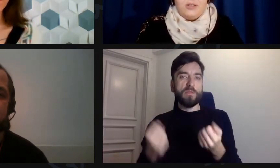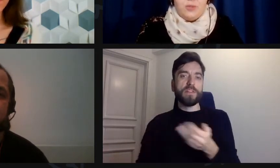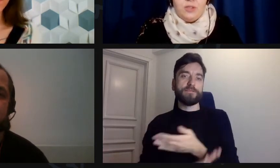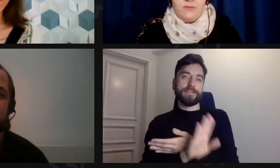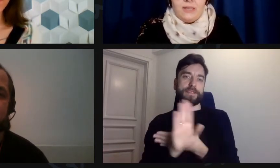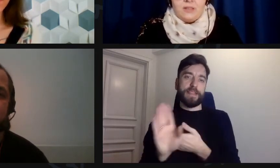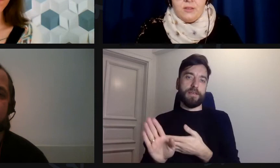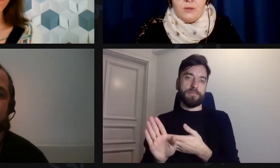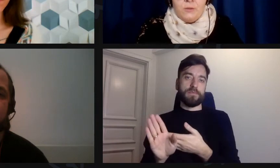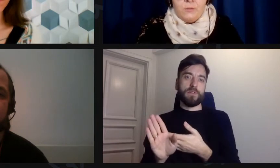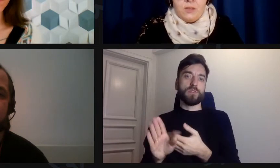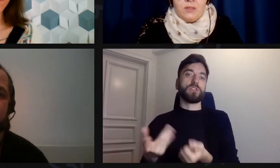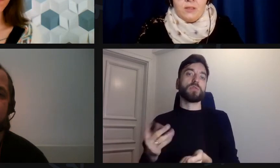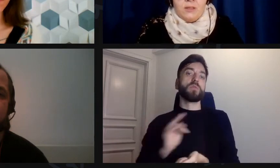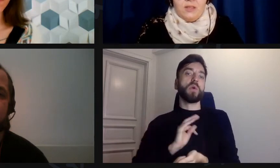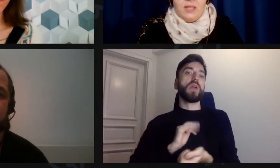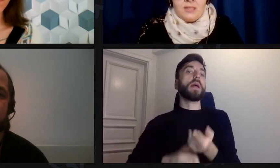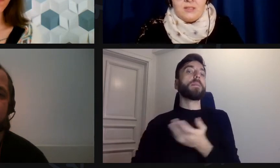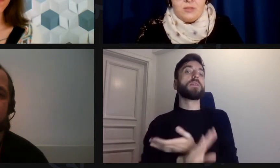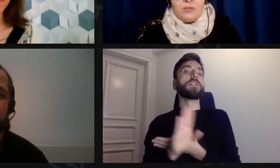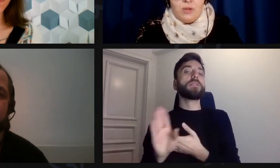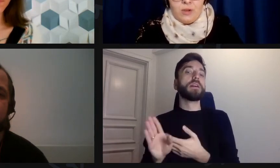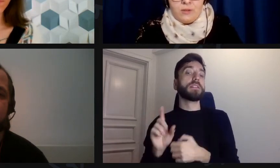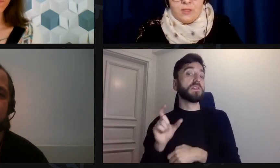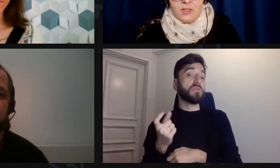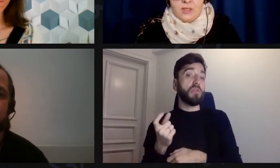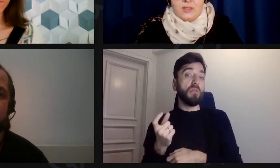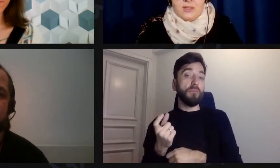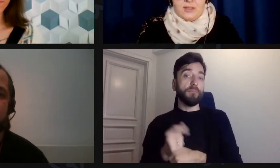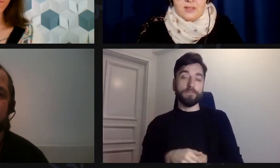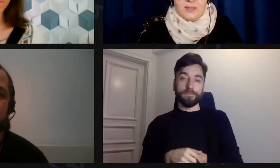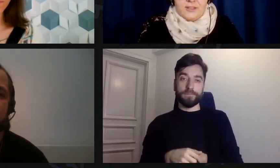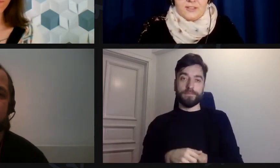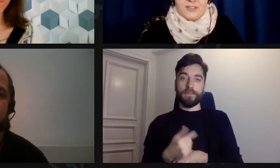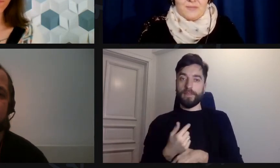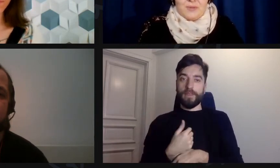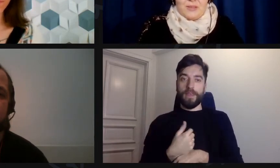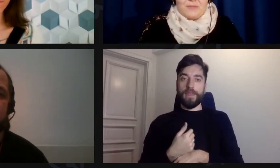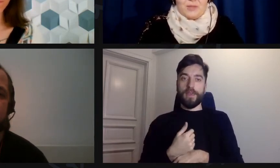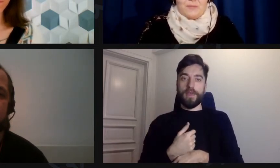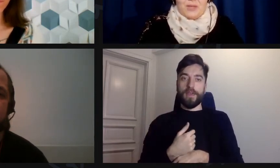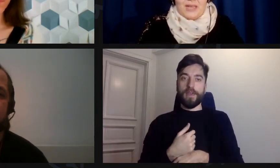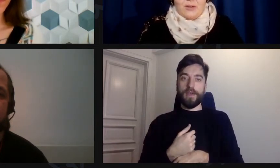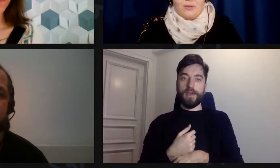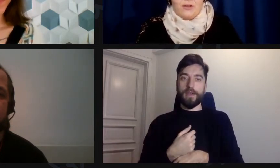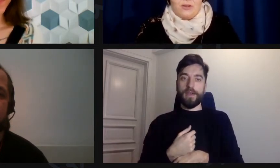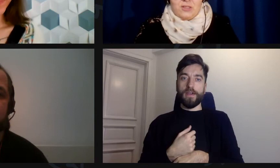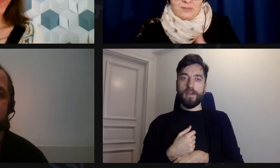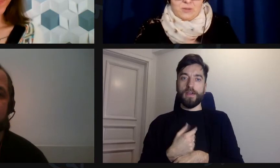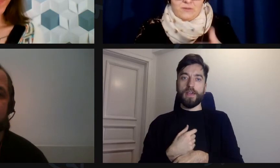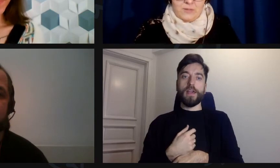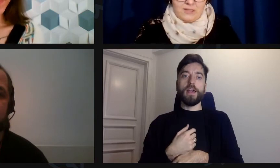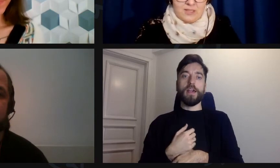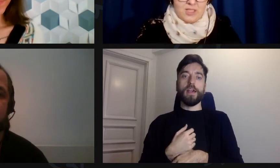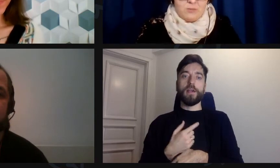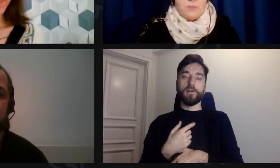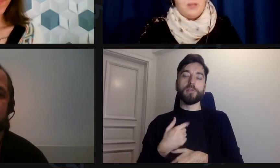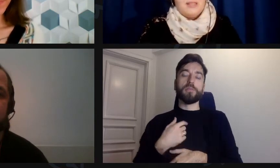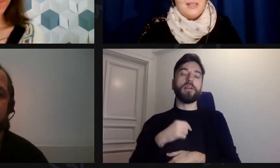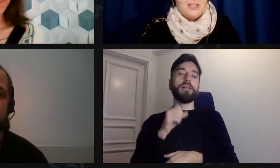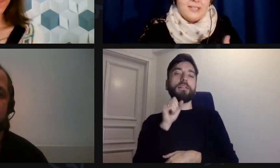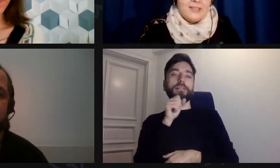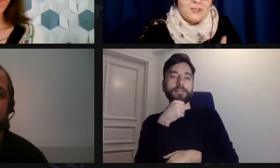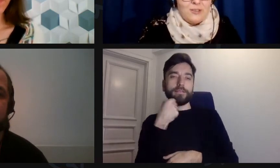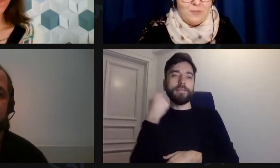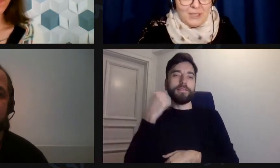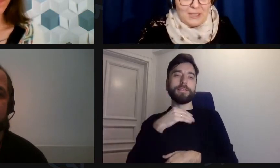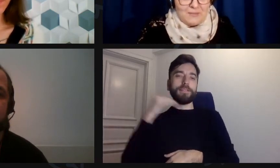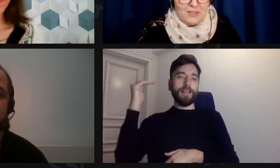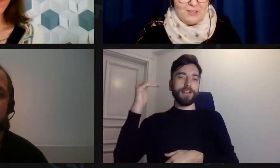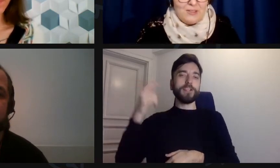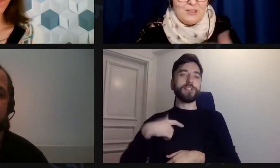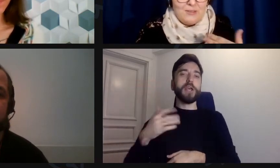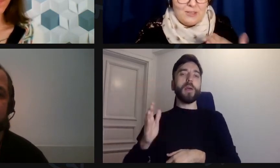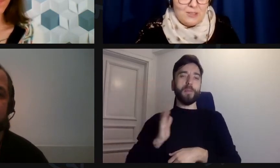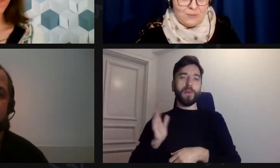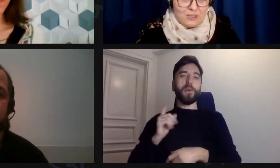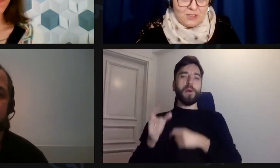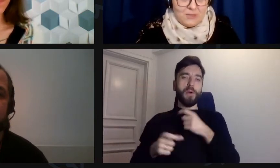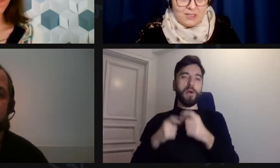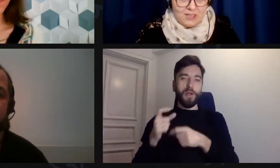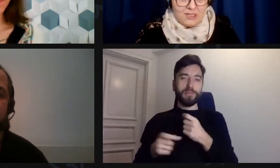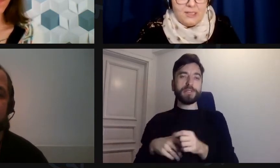Motywacja jest to, żebyśmy my jako dorośli pokazali, że jednak coś robiliśmy i czegoś ich nauczyliśmy,